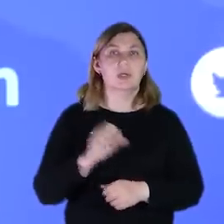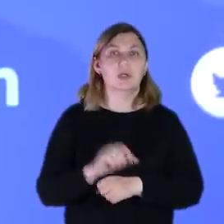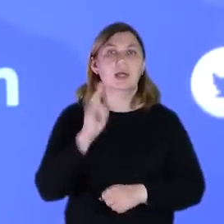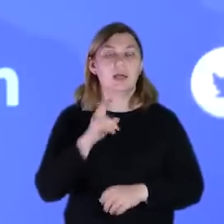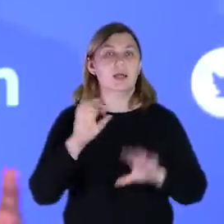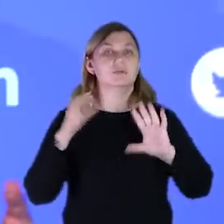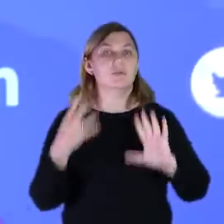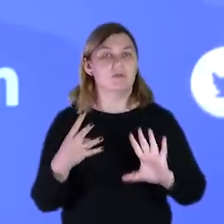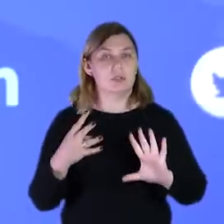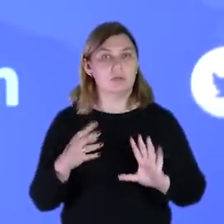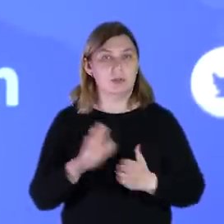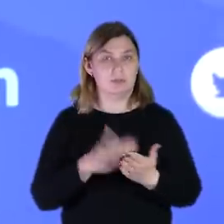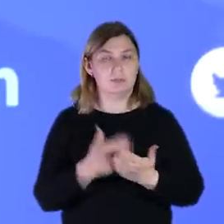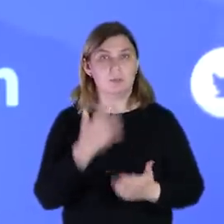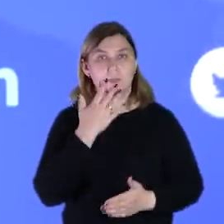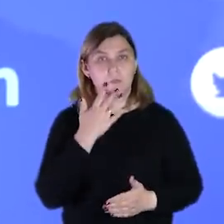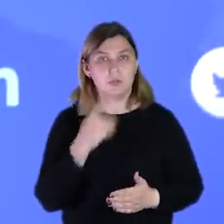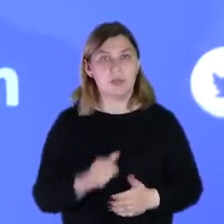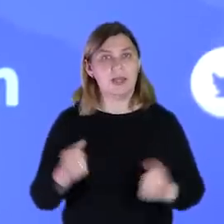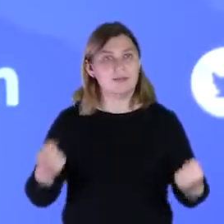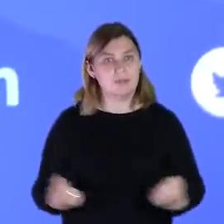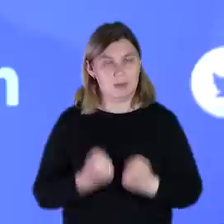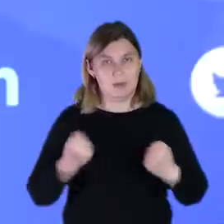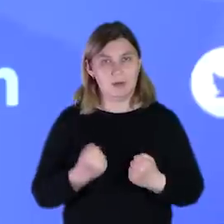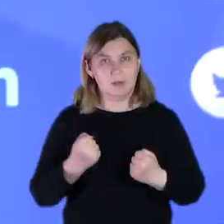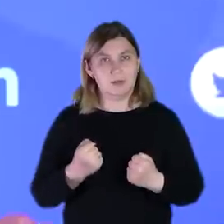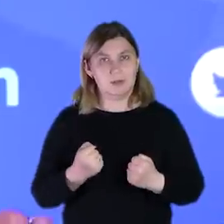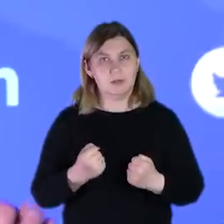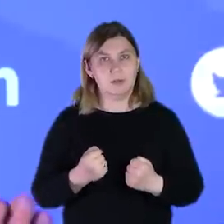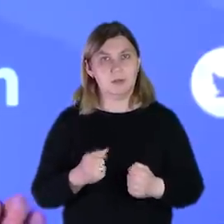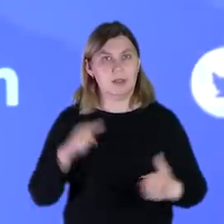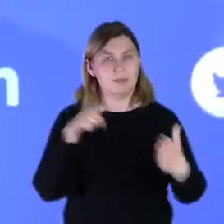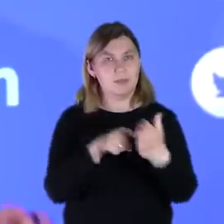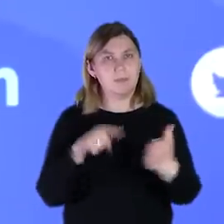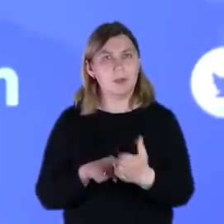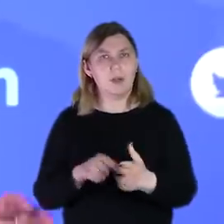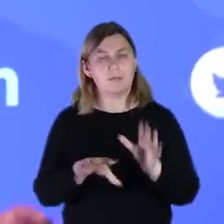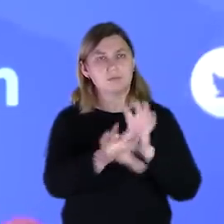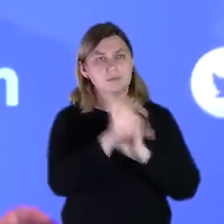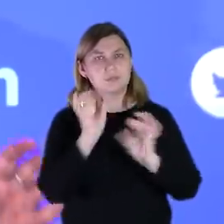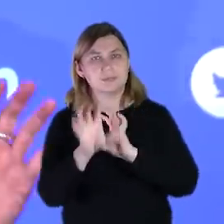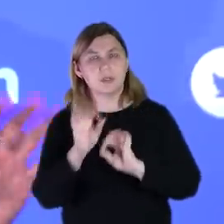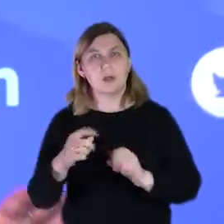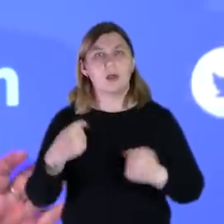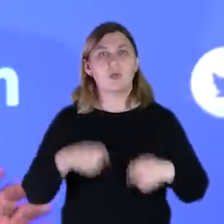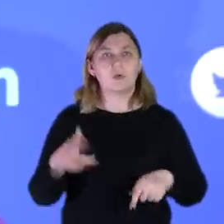DOK IX (na tym przykładzie mówimy) starali się typować i werbować osoby, które by najbliżej,